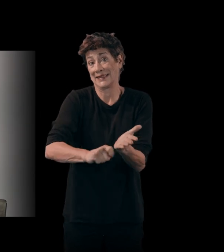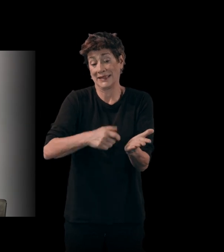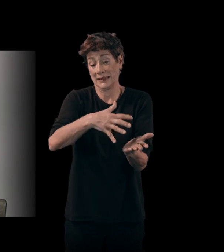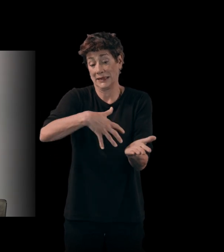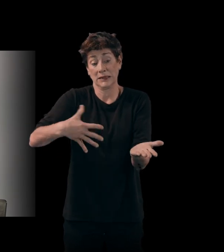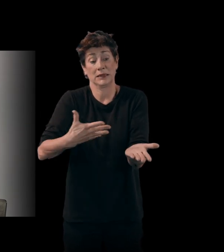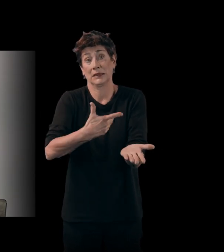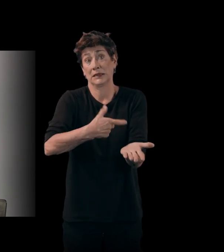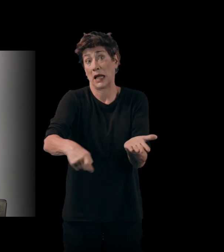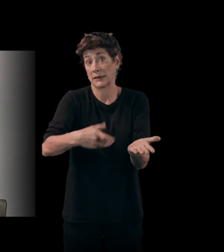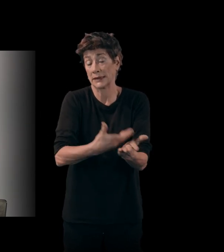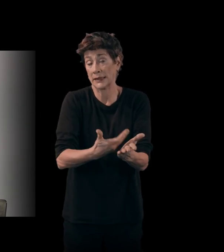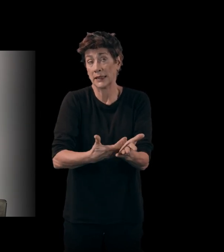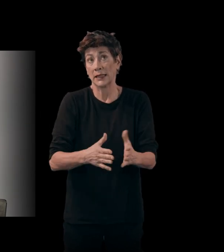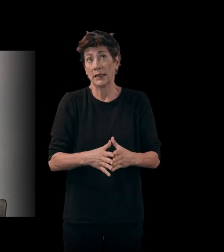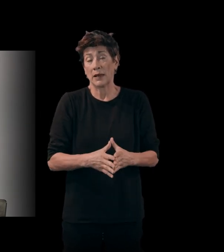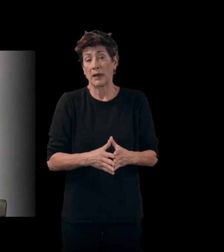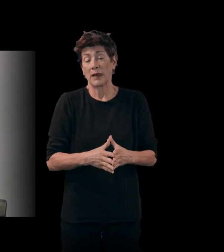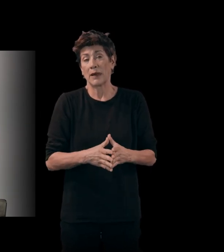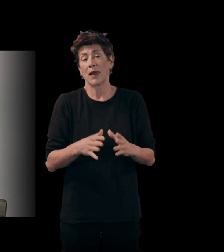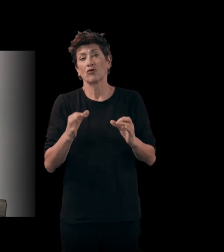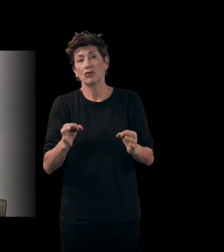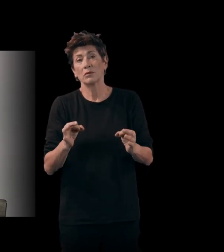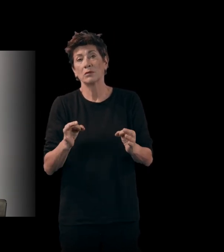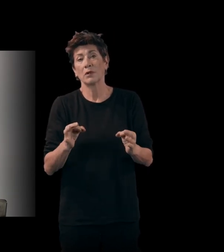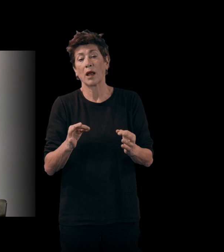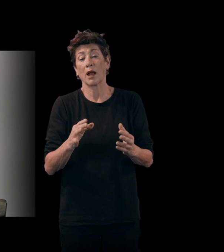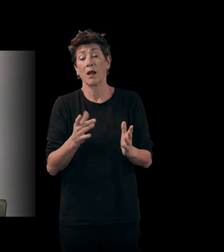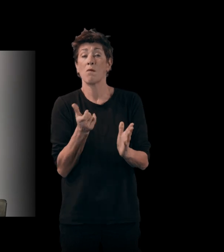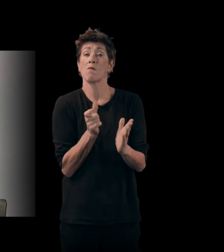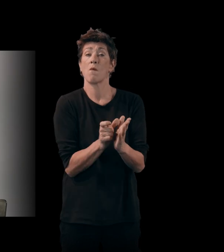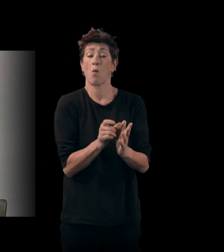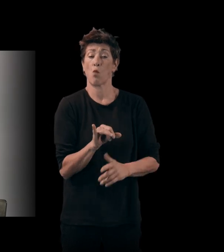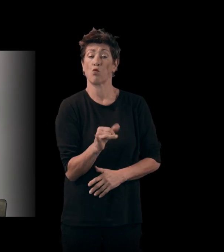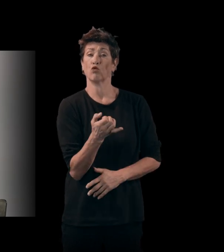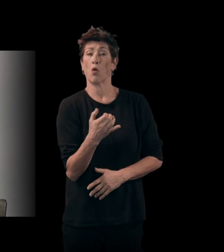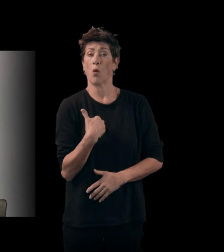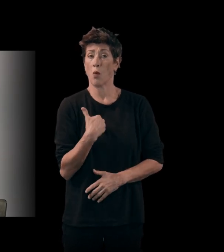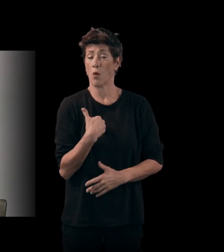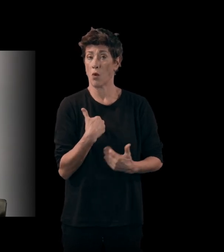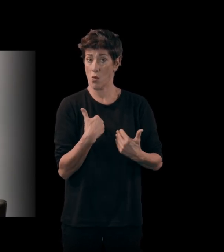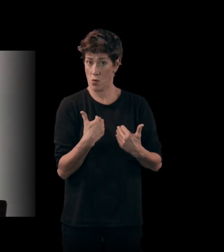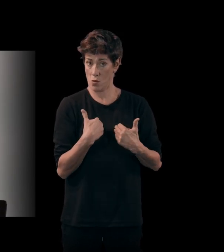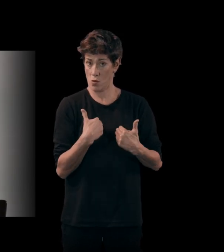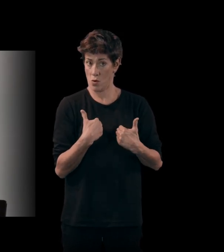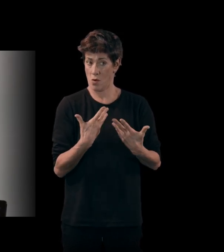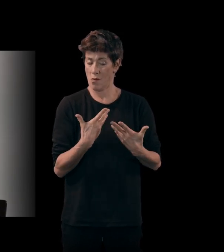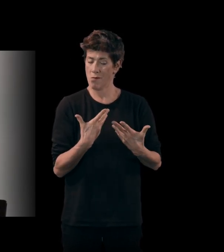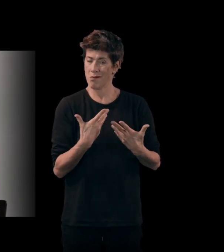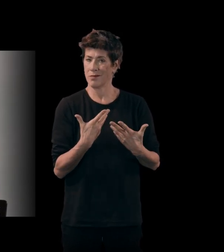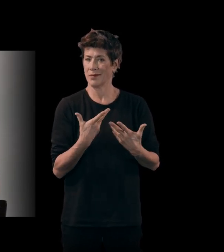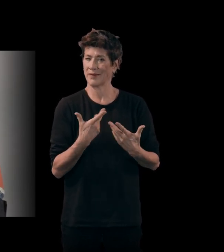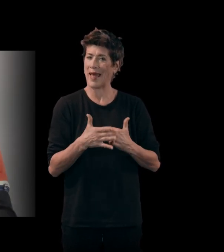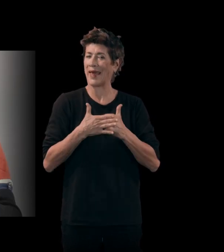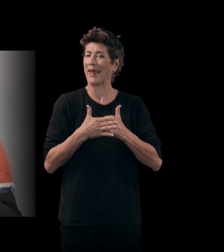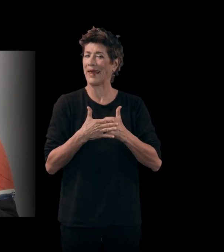D’ailleurs, passer par le jeu permet aisément de jouer entre des formes